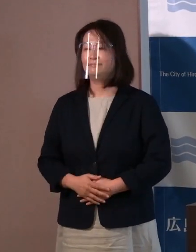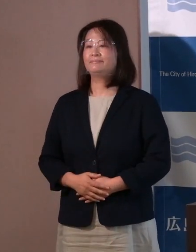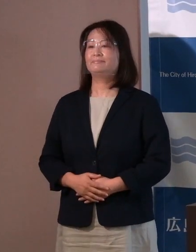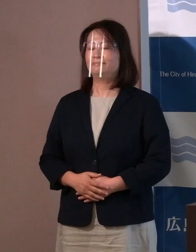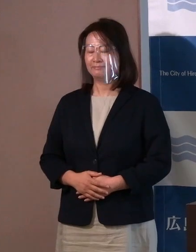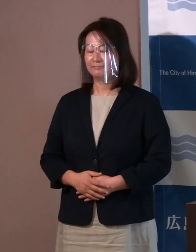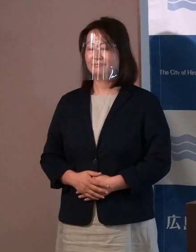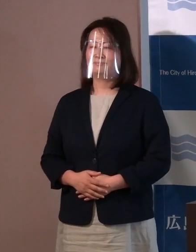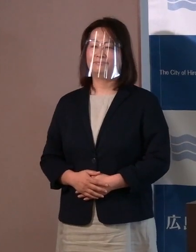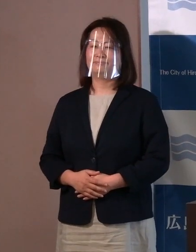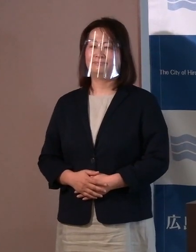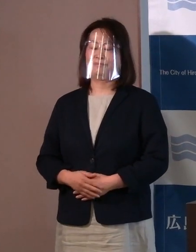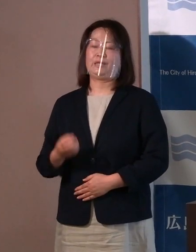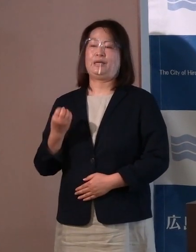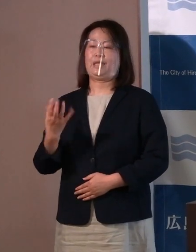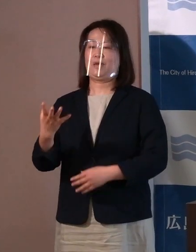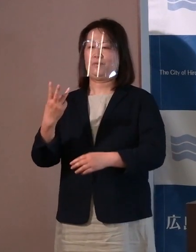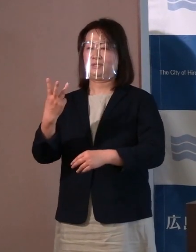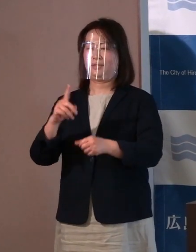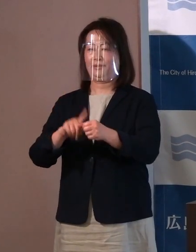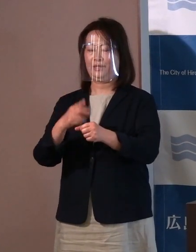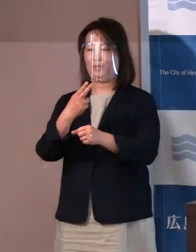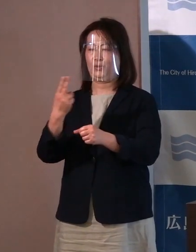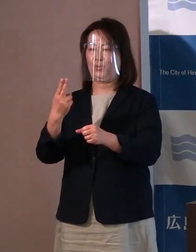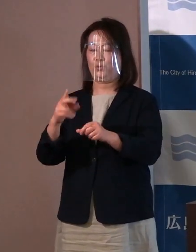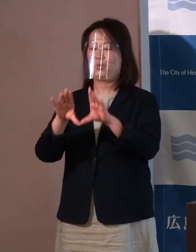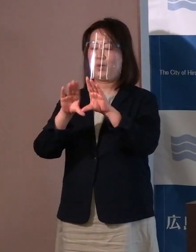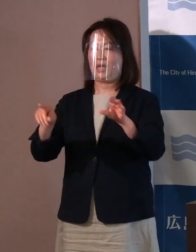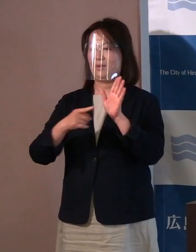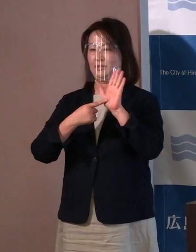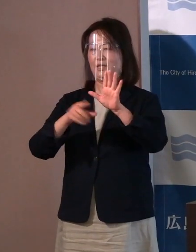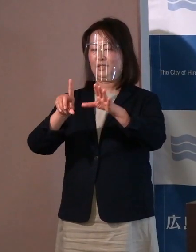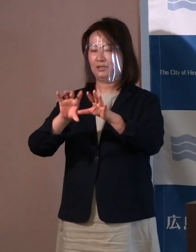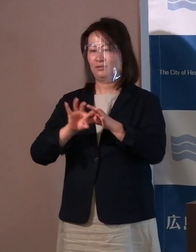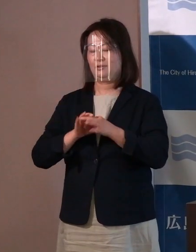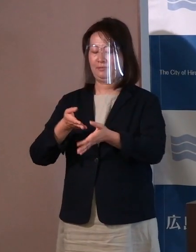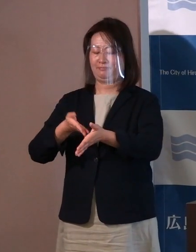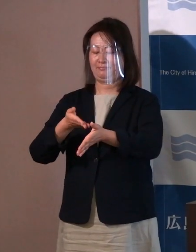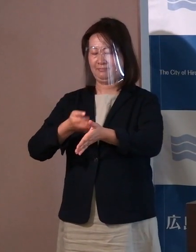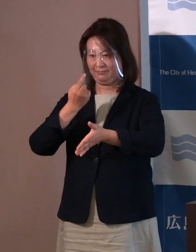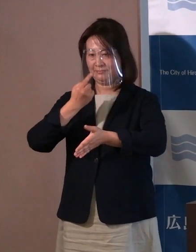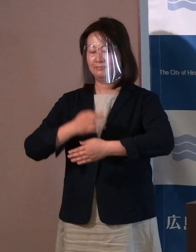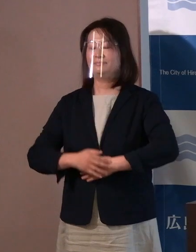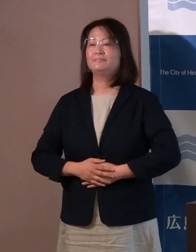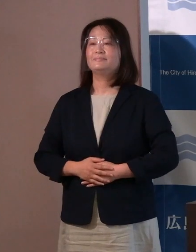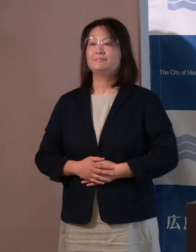(市長)令和3年度の平和宣言についての 説明をさせていただきます｡